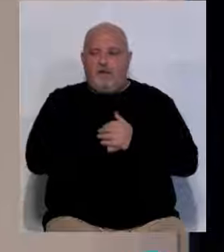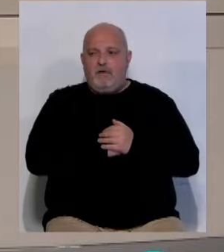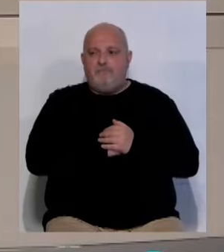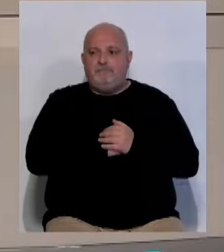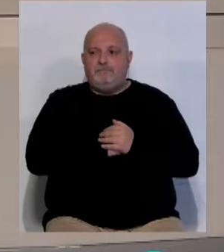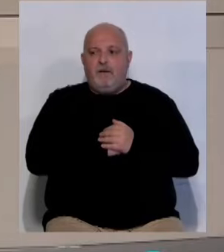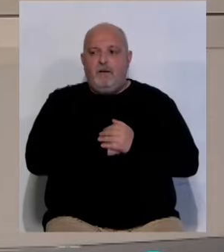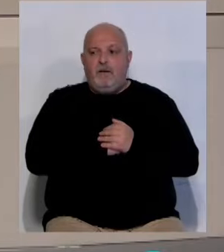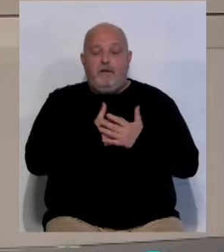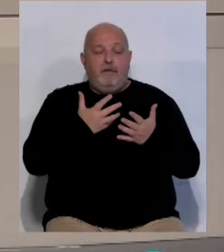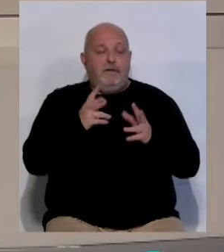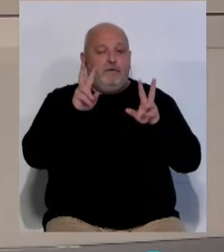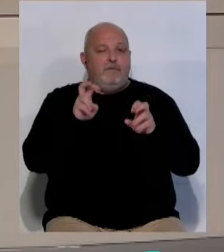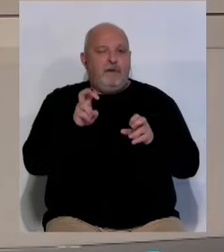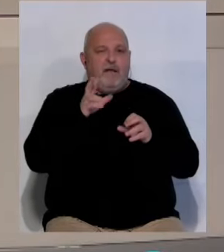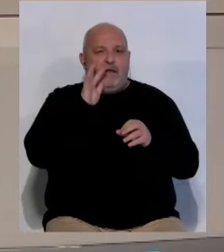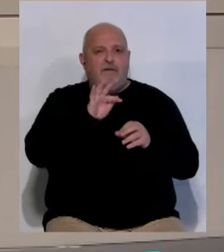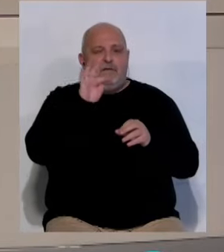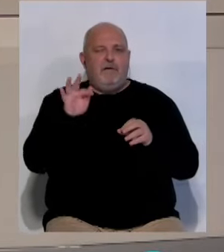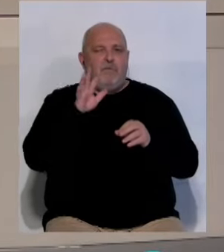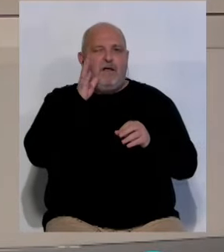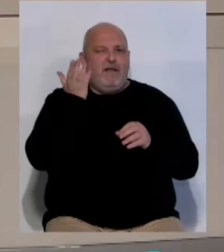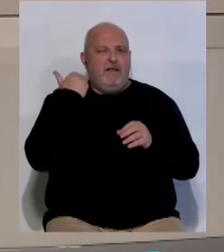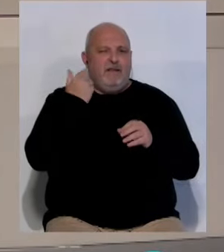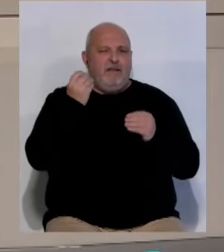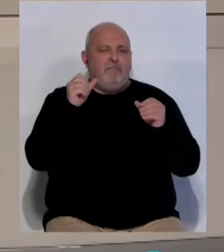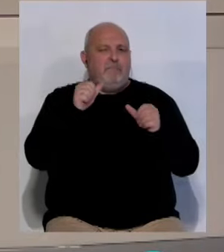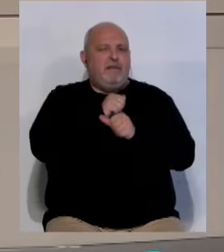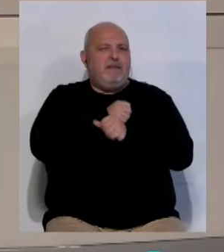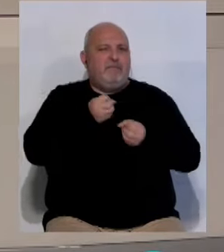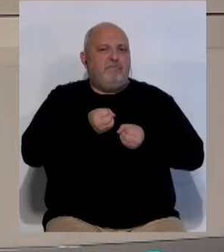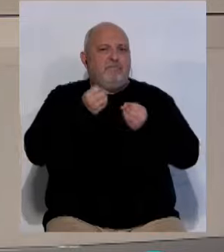pues vamos a destacar a continuación porque ayer nos quedaba pendiente la valoración de